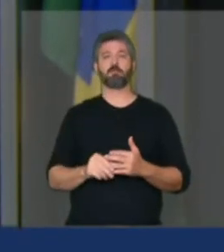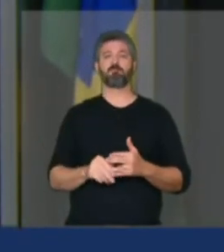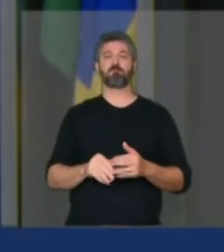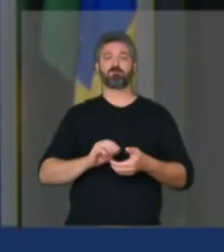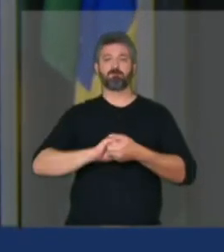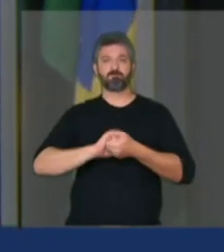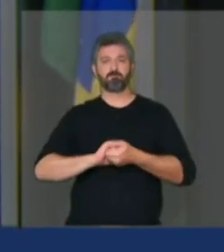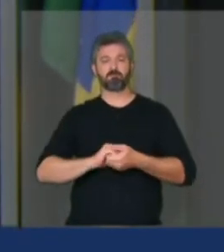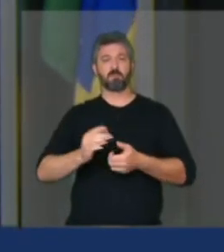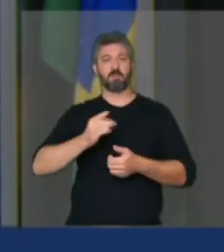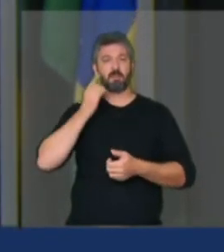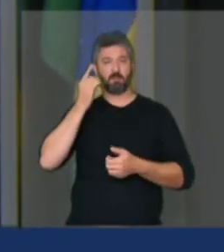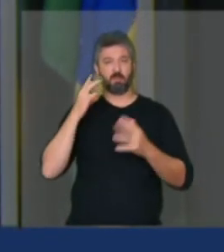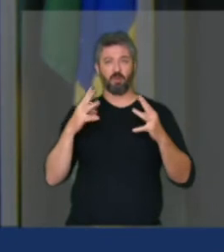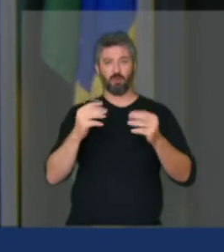AQUELES QUE NOS ACOMPANHAM. NÓS ESTAMOS INICIANDO ESSE